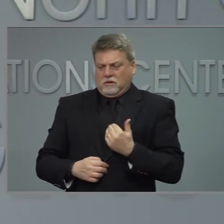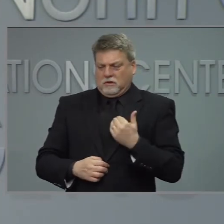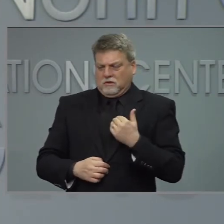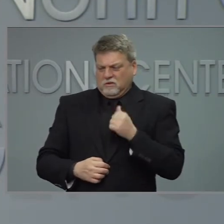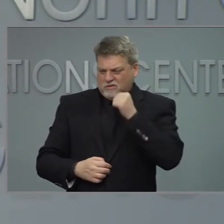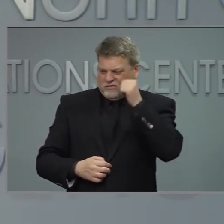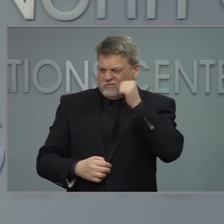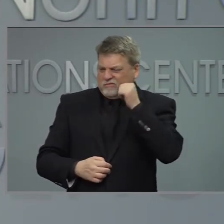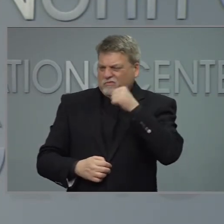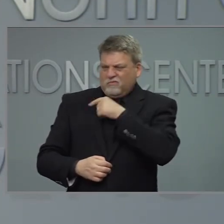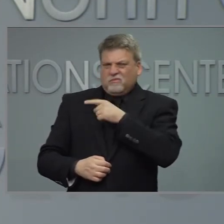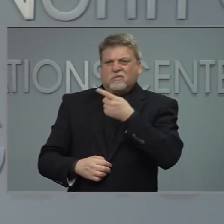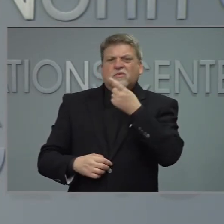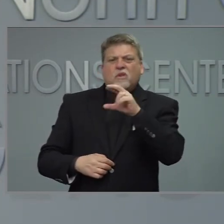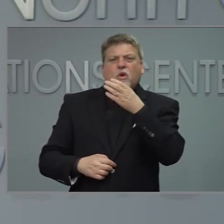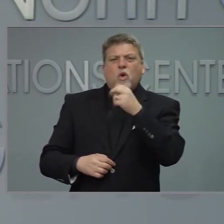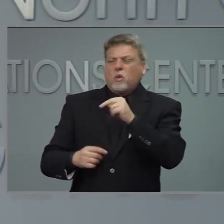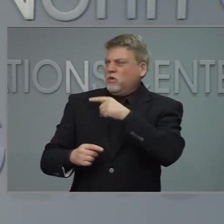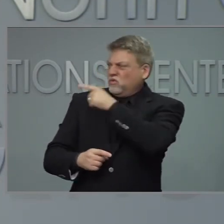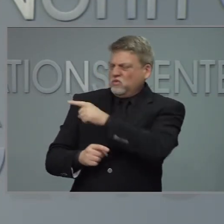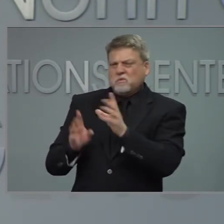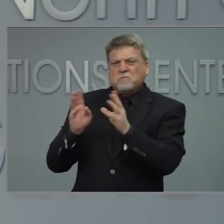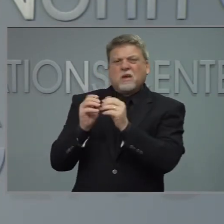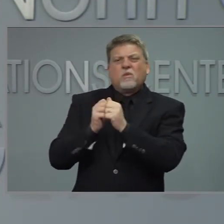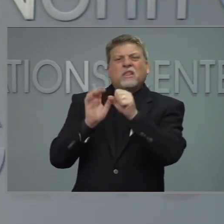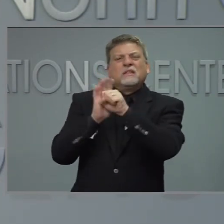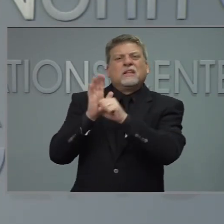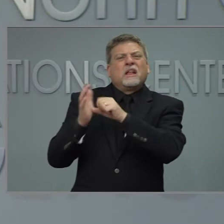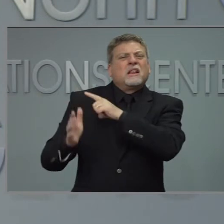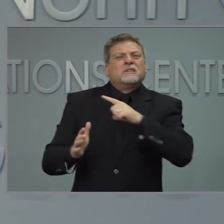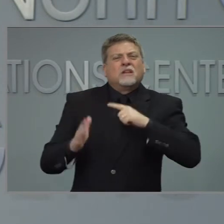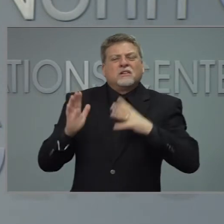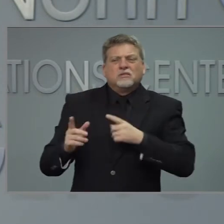Durante un asedio con los legisladores estatales. Ayer doctora Cohen ustedes reiteró